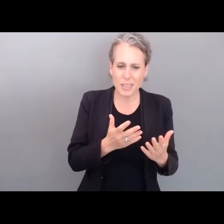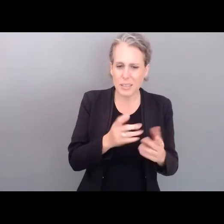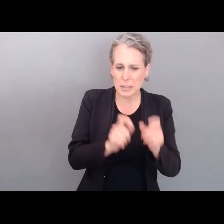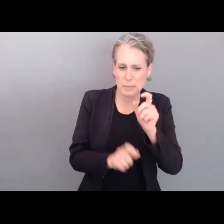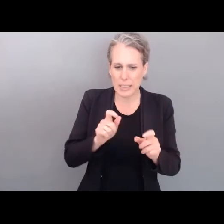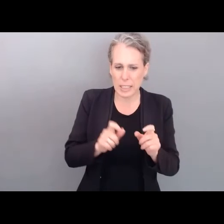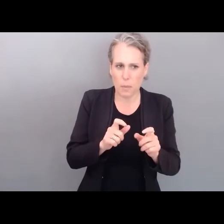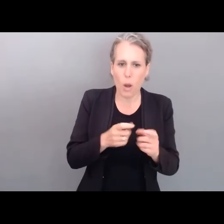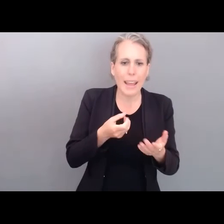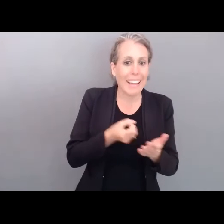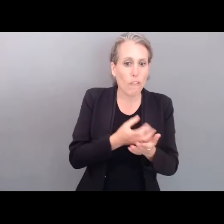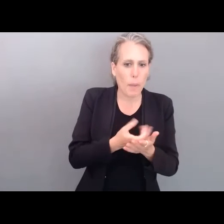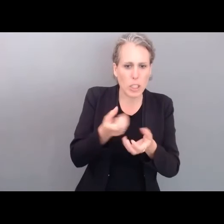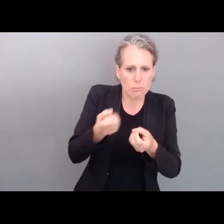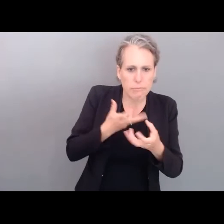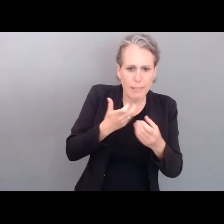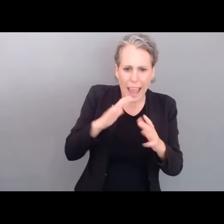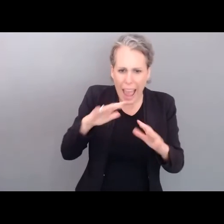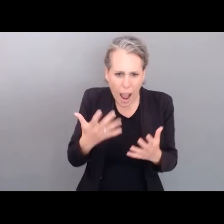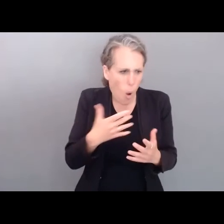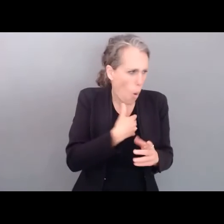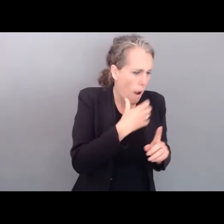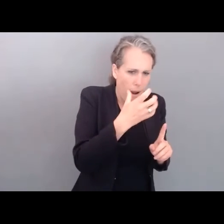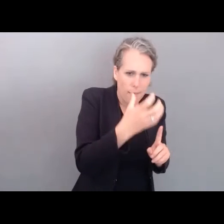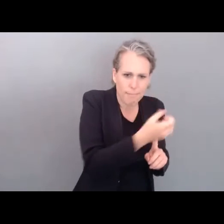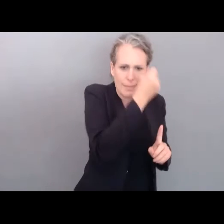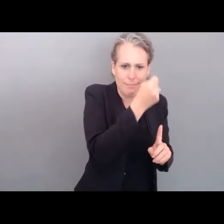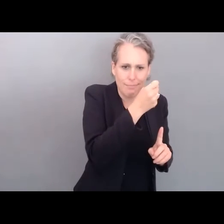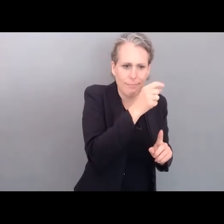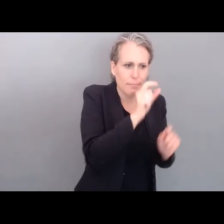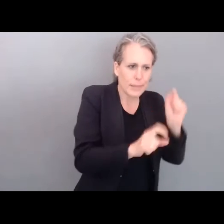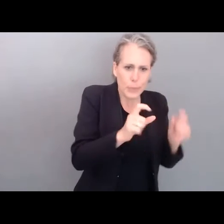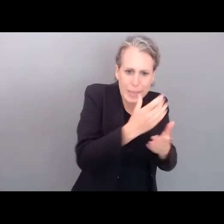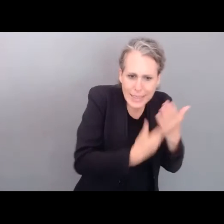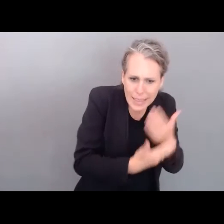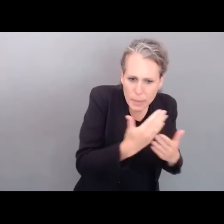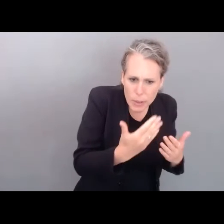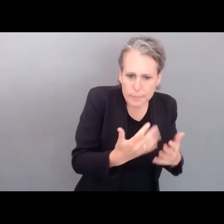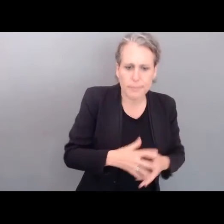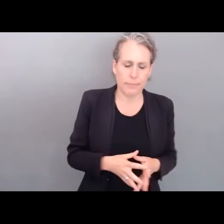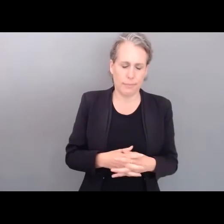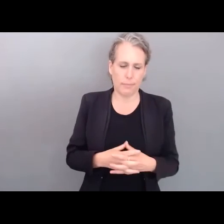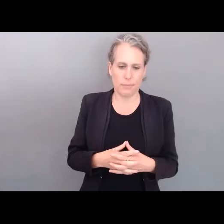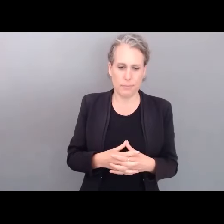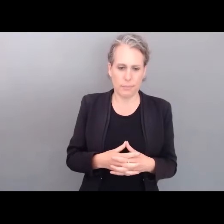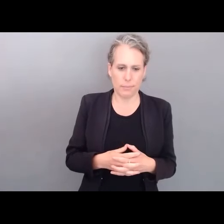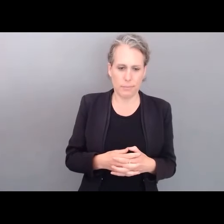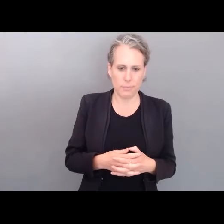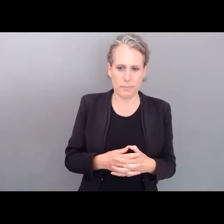me ayudaron a reunirme con las asociaciones visibles.También utilicé a los proveedores de servicios para